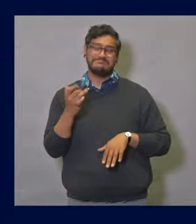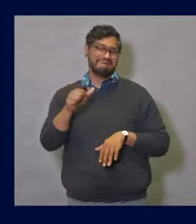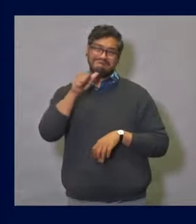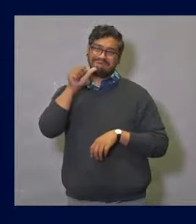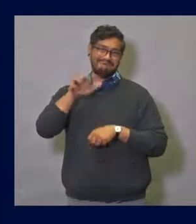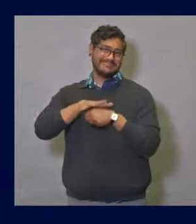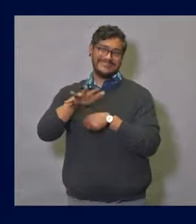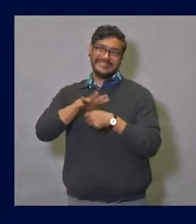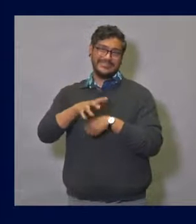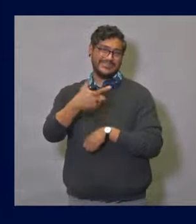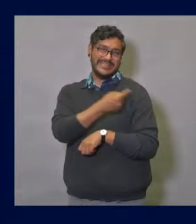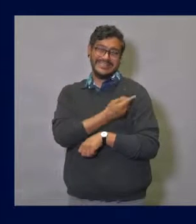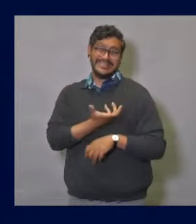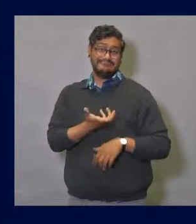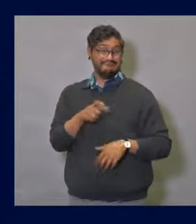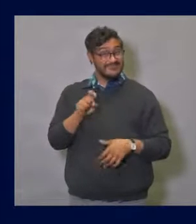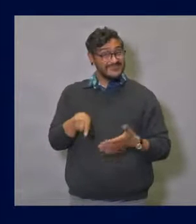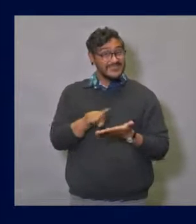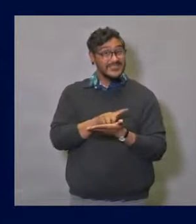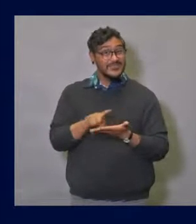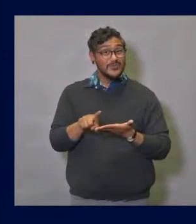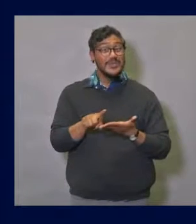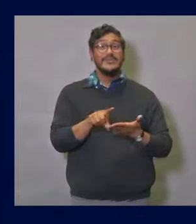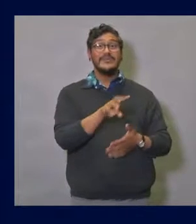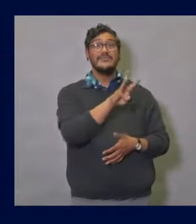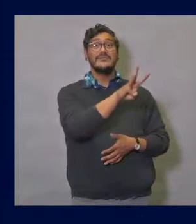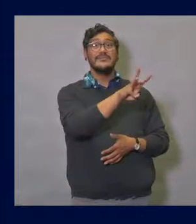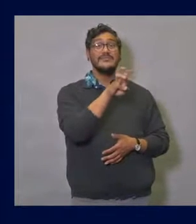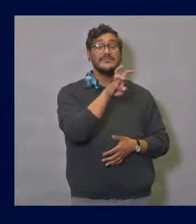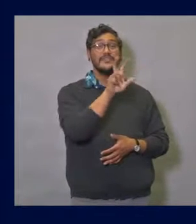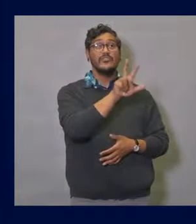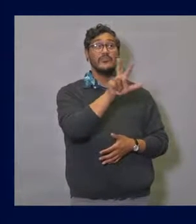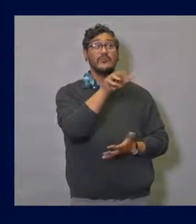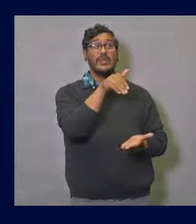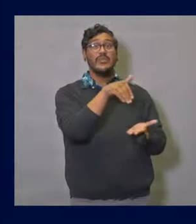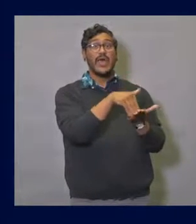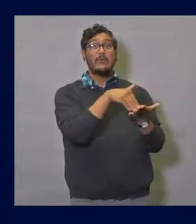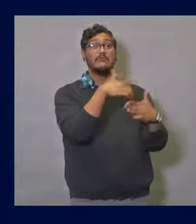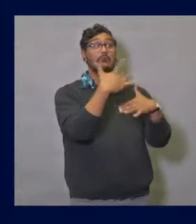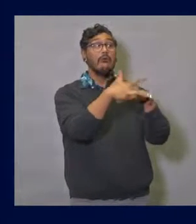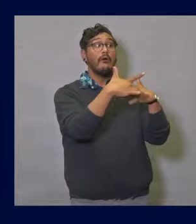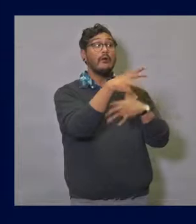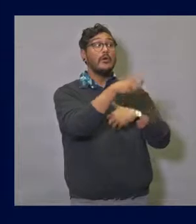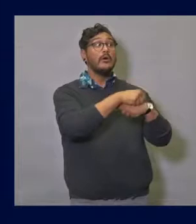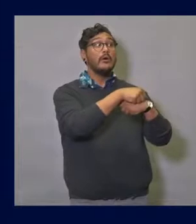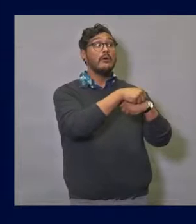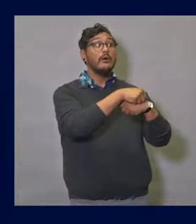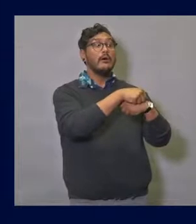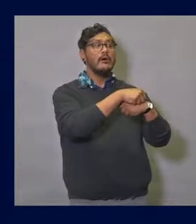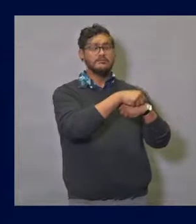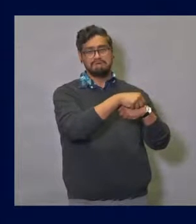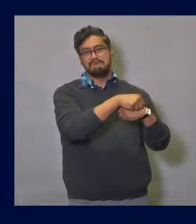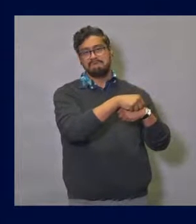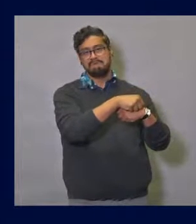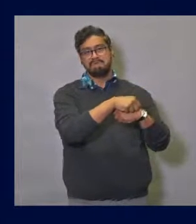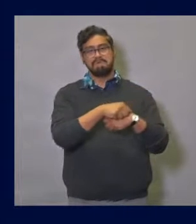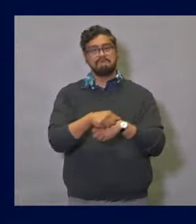RECIBEN A NUESTRAS AUTORIDADES Y DESAFORTUNADAMENTE NUESTROS